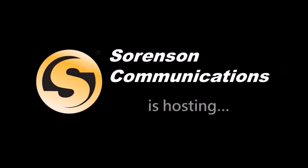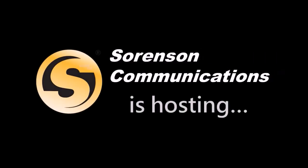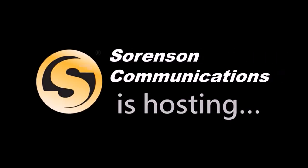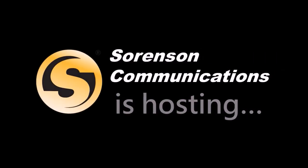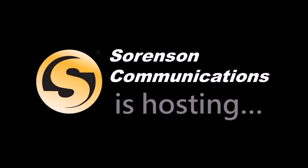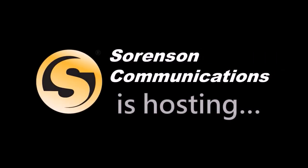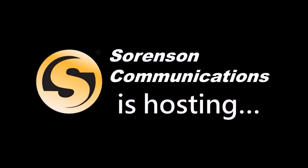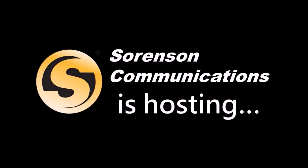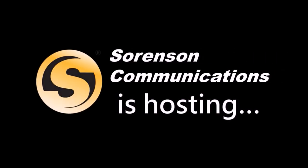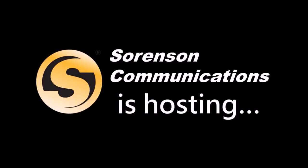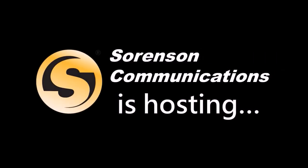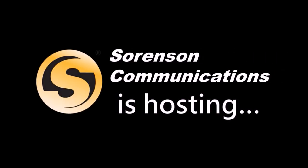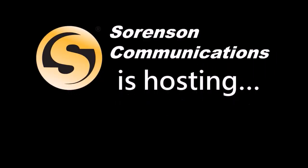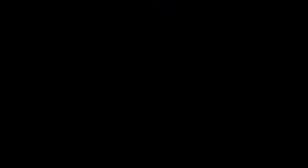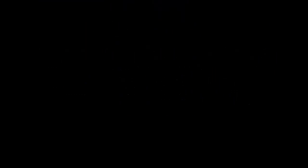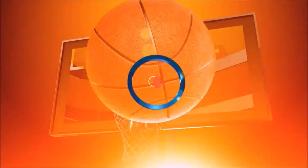COMMUNICATIONS SORENSON ORGANISE...